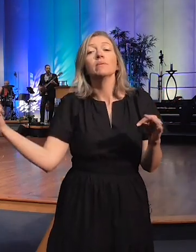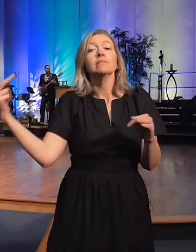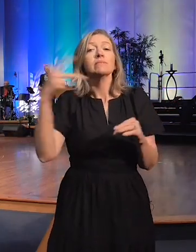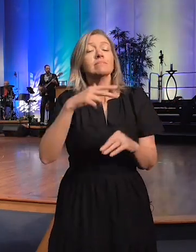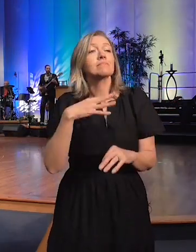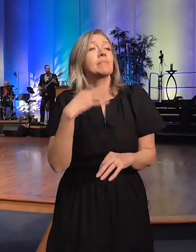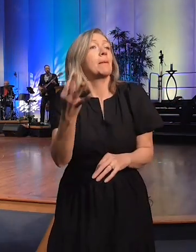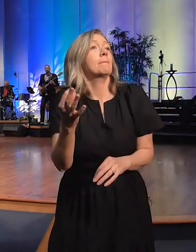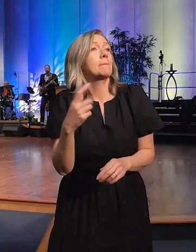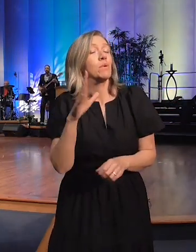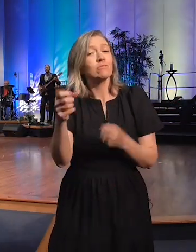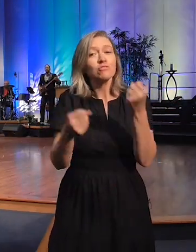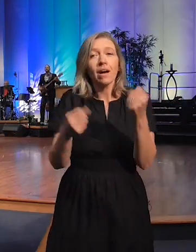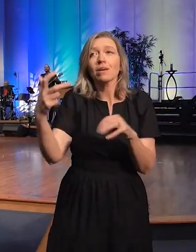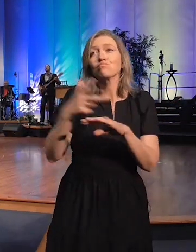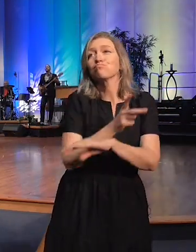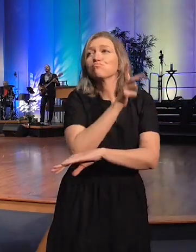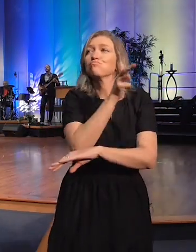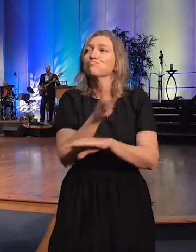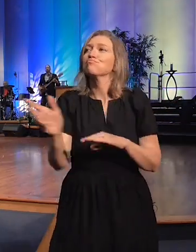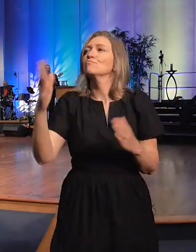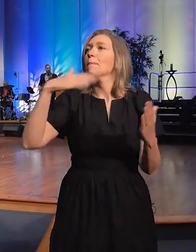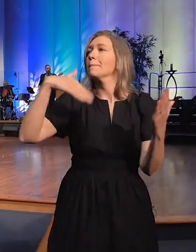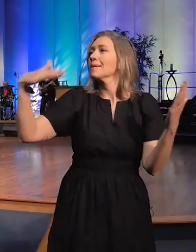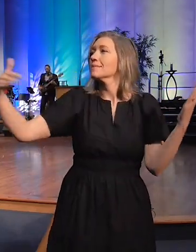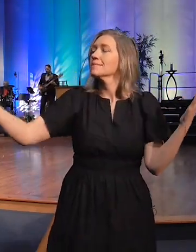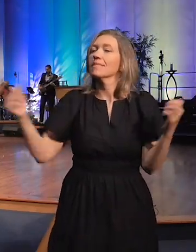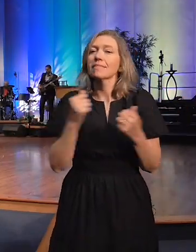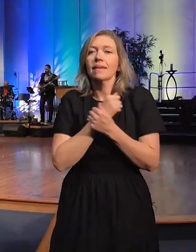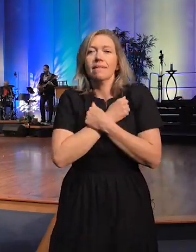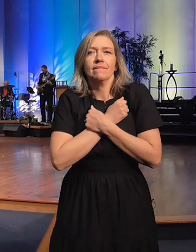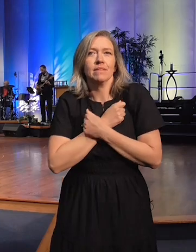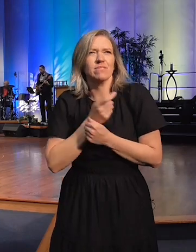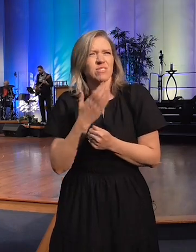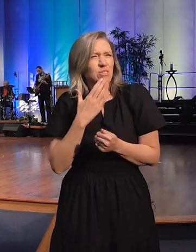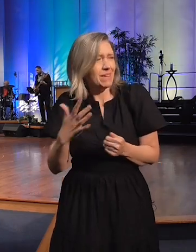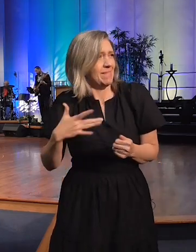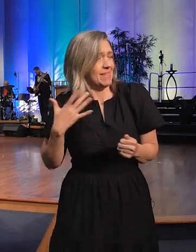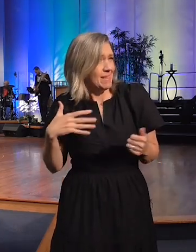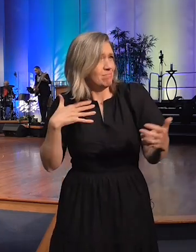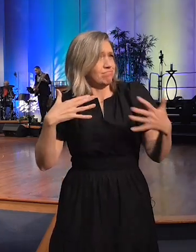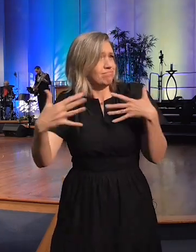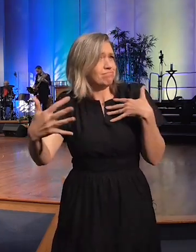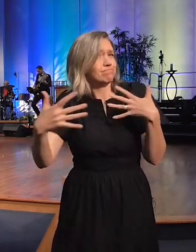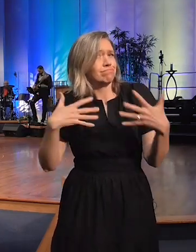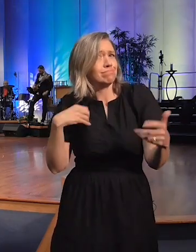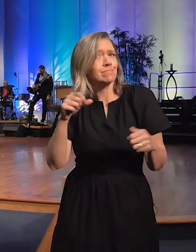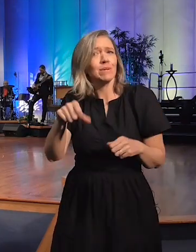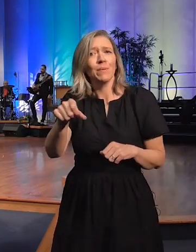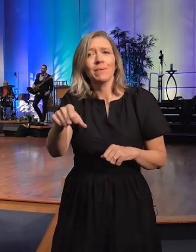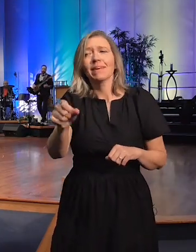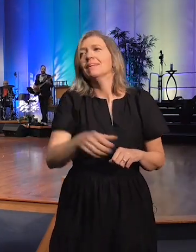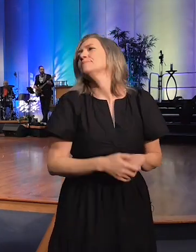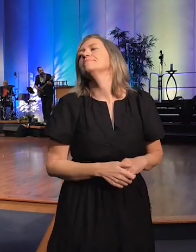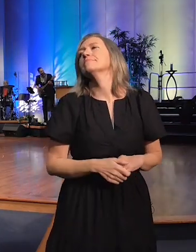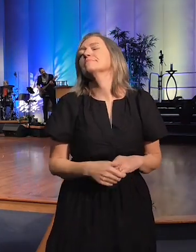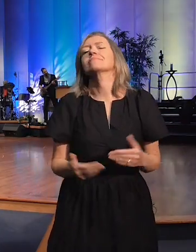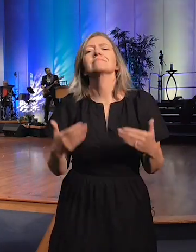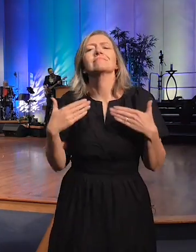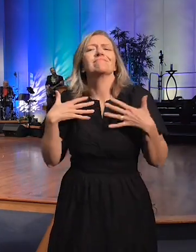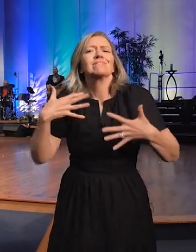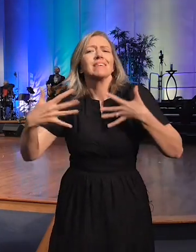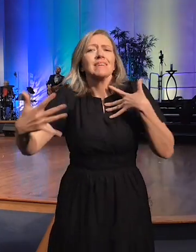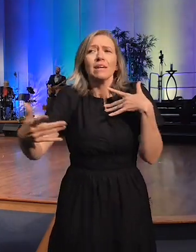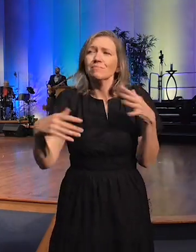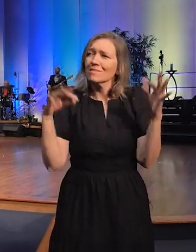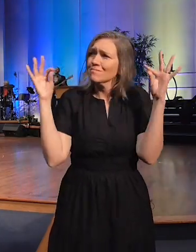camioneta. Pintaremos esta ciudad con un poco de amor. Bien. VI. Sintiendo oh sí,